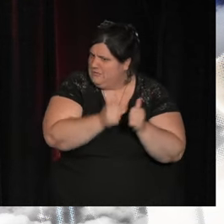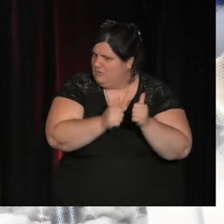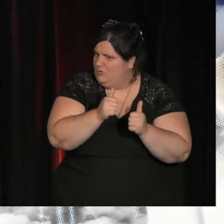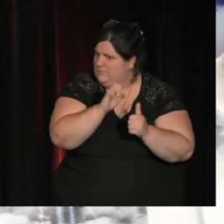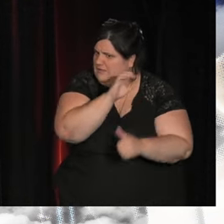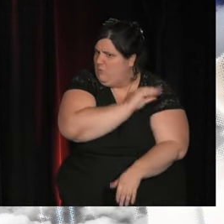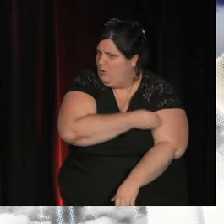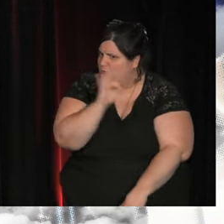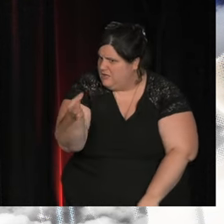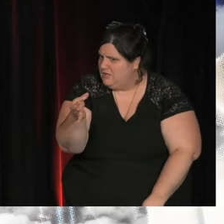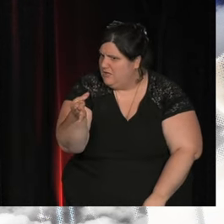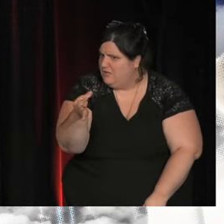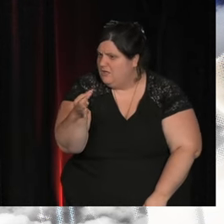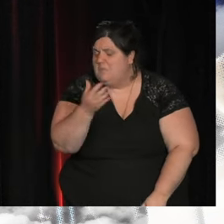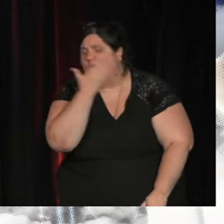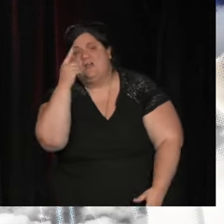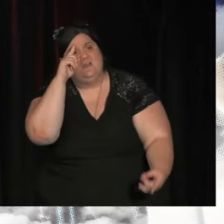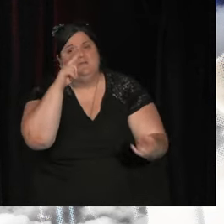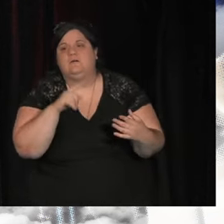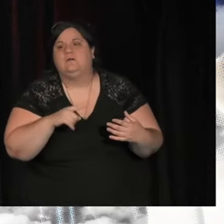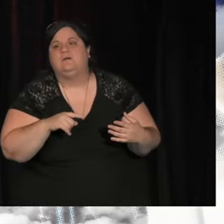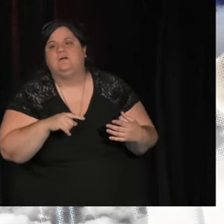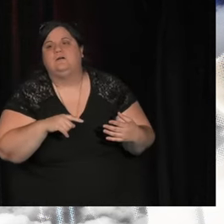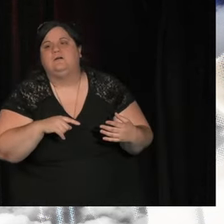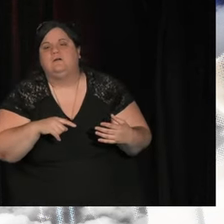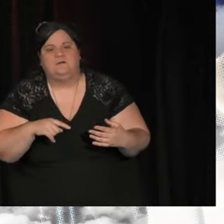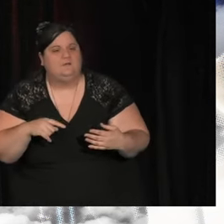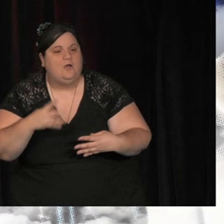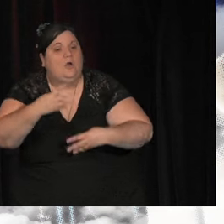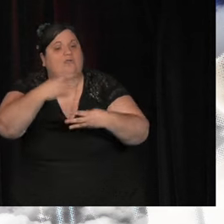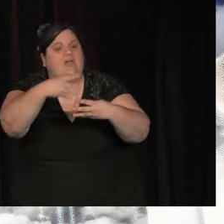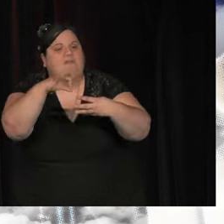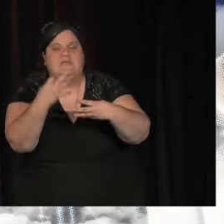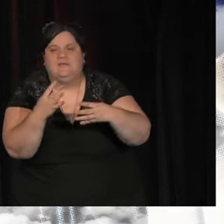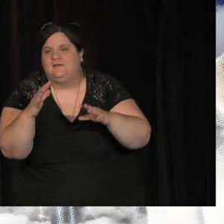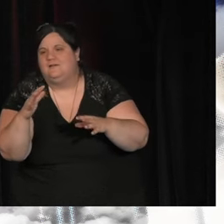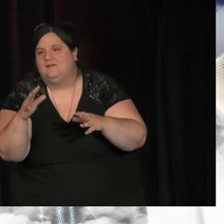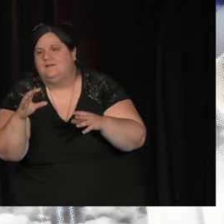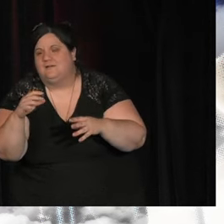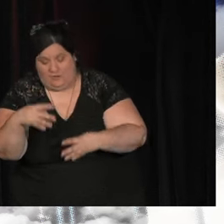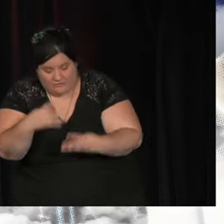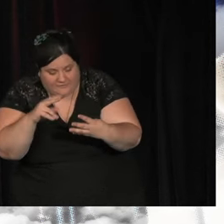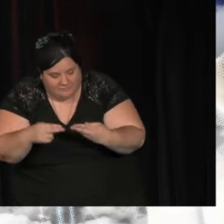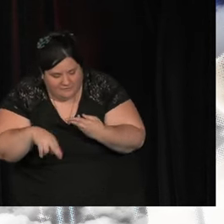Le chat, oui. Je ne sais pas du tout sur quel jeu. Le chat, répondez-nous. Je suis streamer dans la vraie vie, OK. J'ai le droit de dire ça.